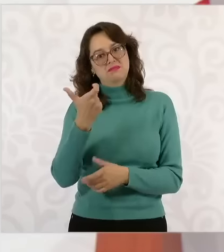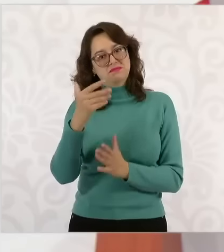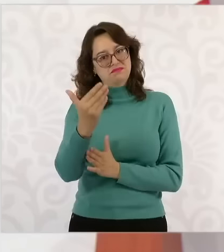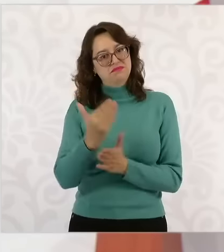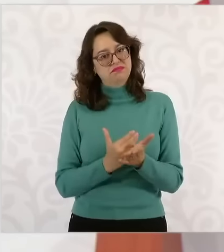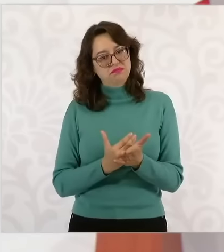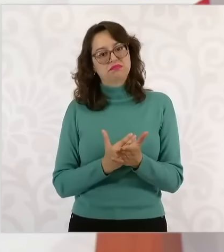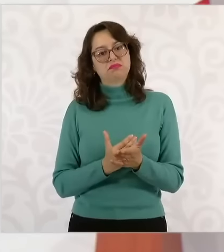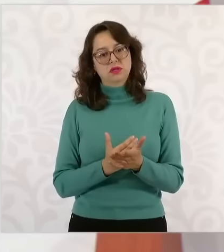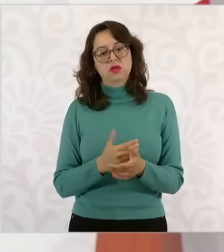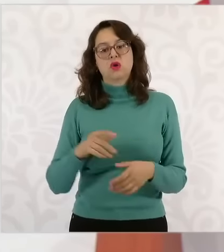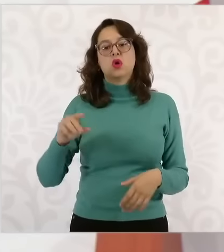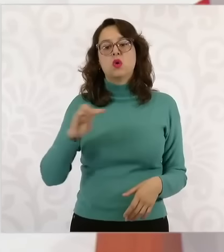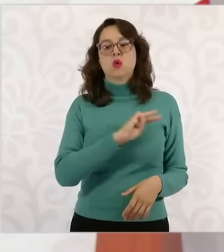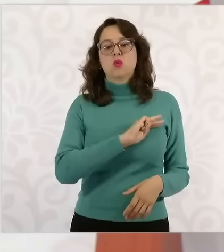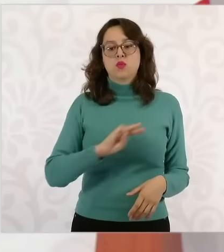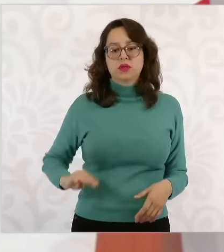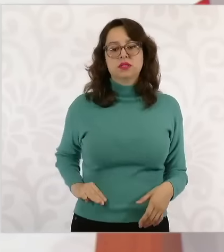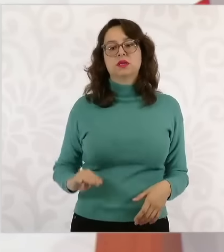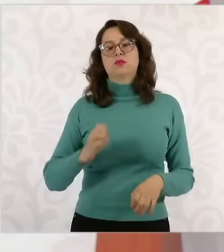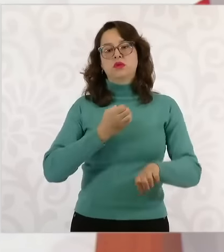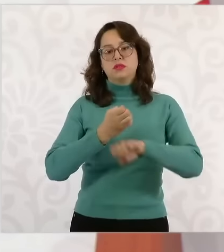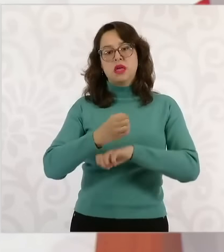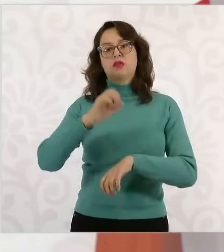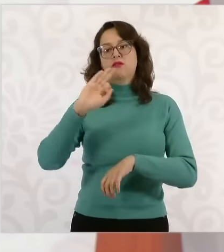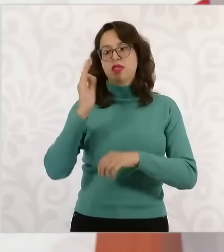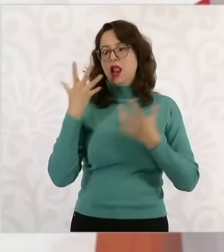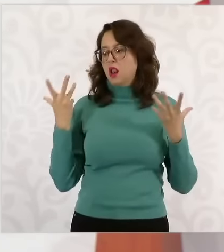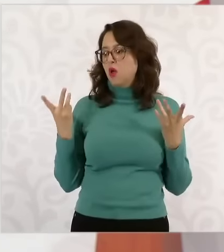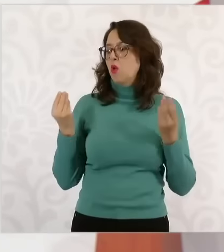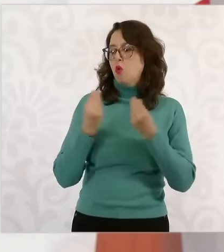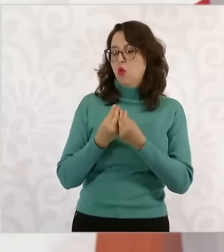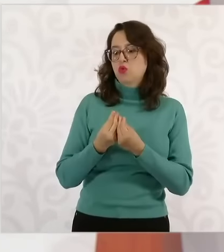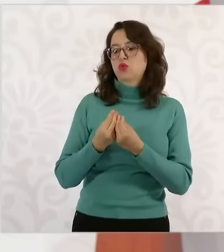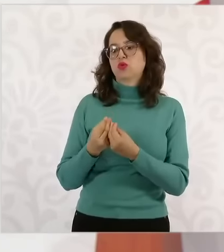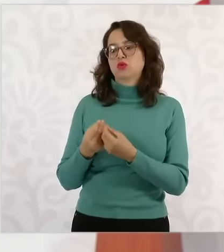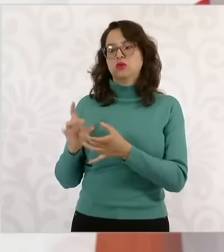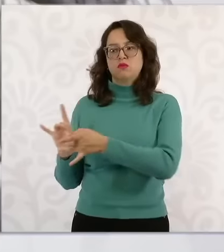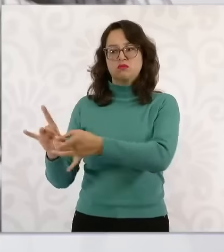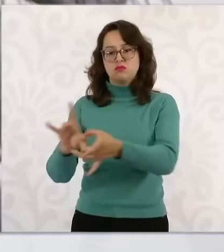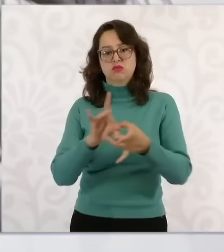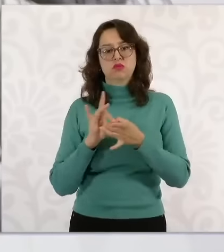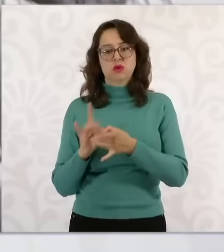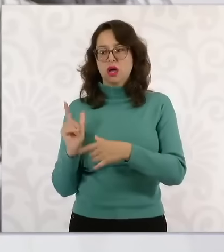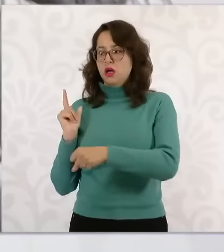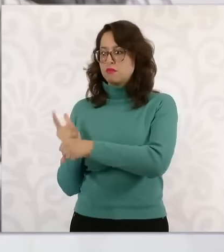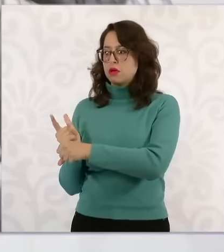el Estado y los municipios, de tal manera que se pueda eh identificar cuáles son las